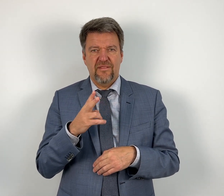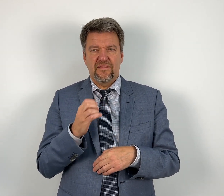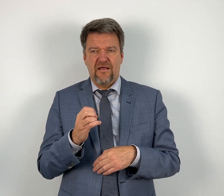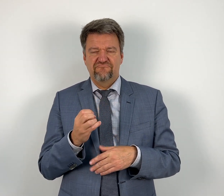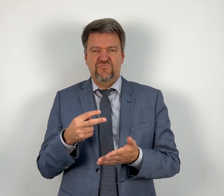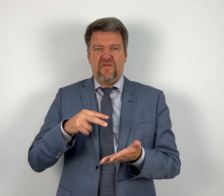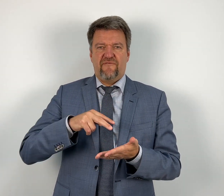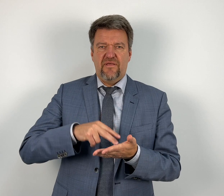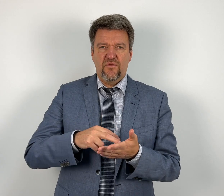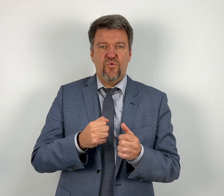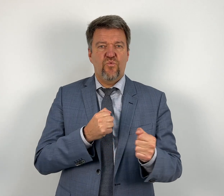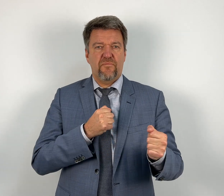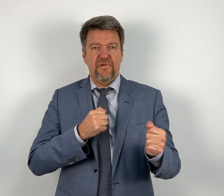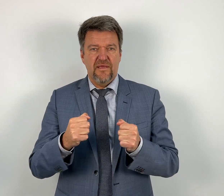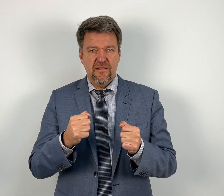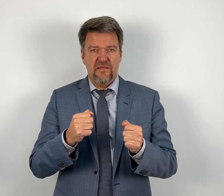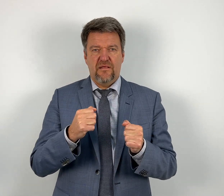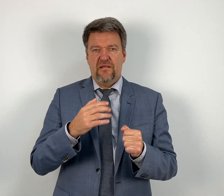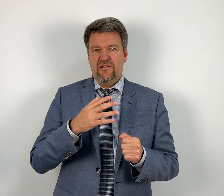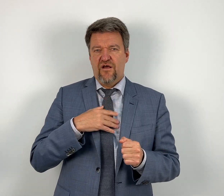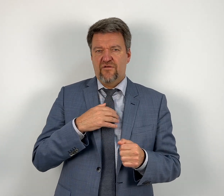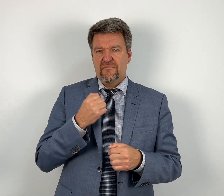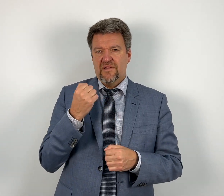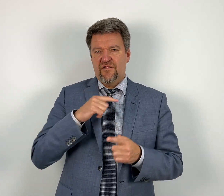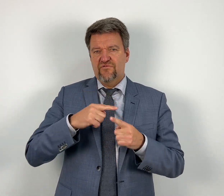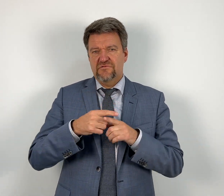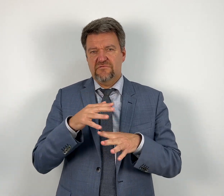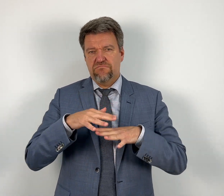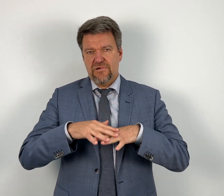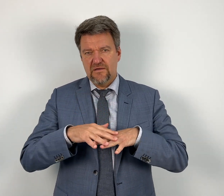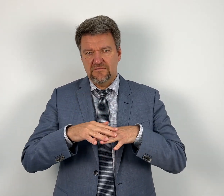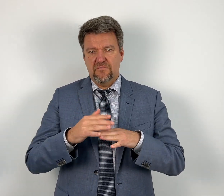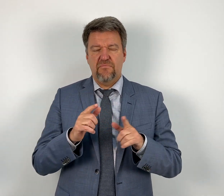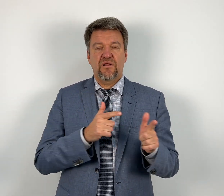укрепление нашей материальной технической базы.